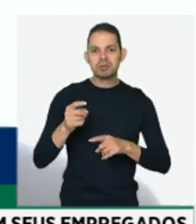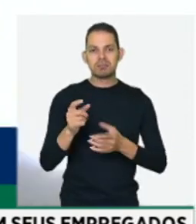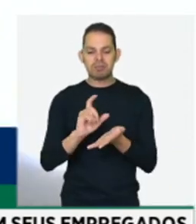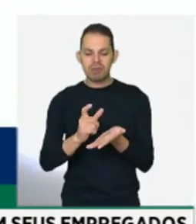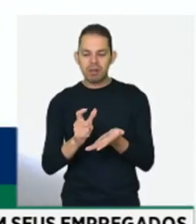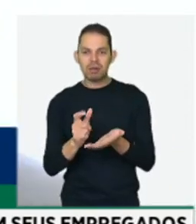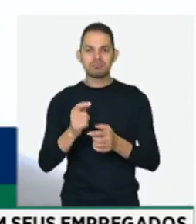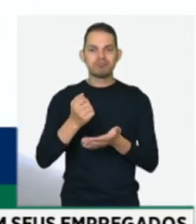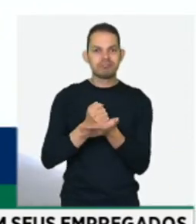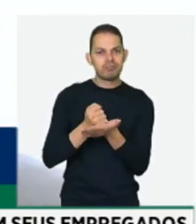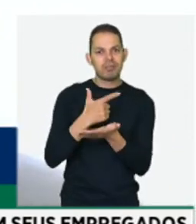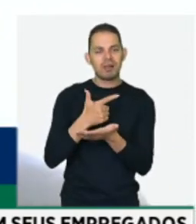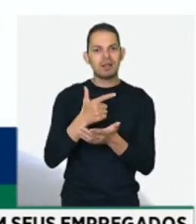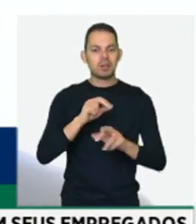PRIMEIROS A SER VACINADOS [CAMPAINHA] INFELIZMENTE EM